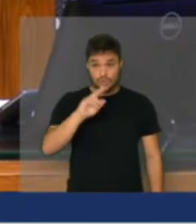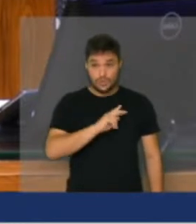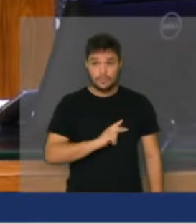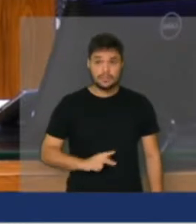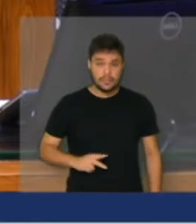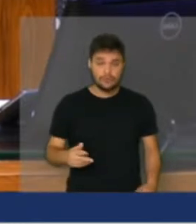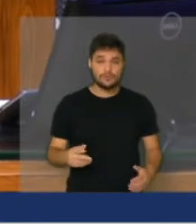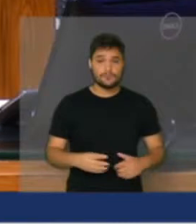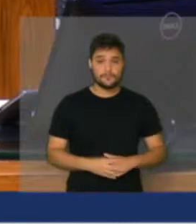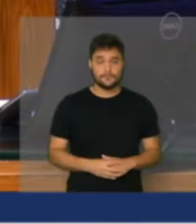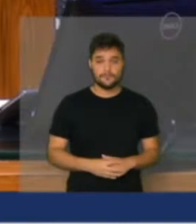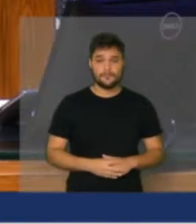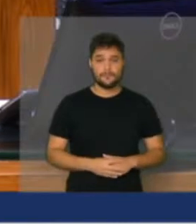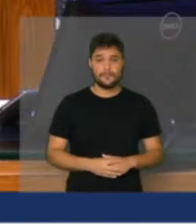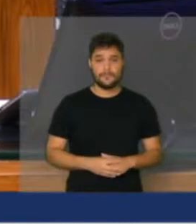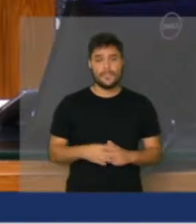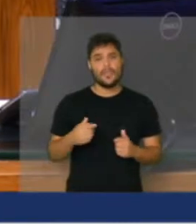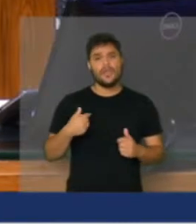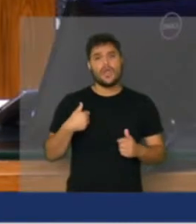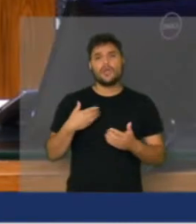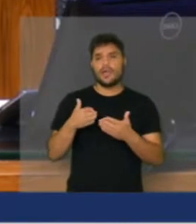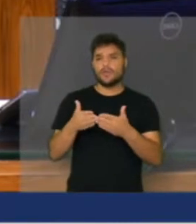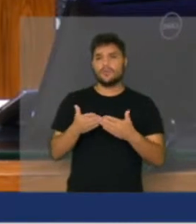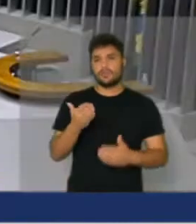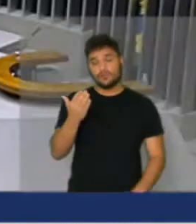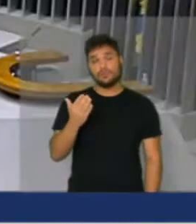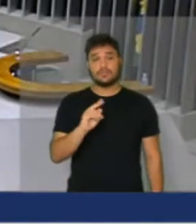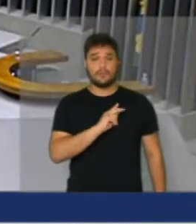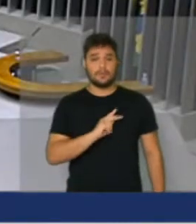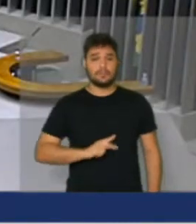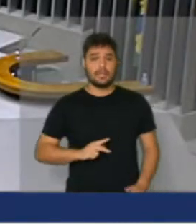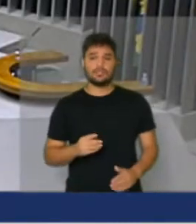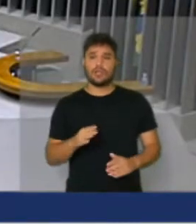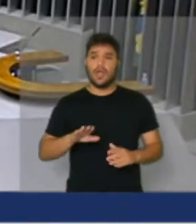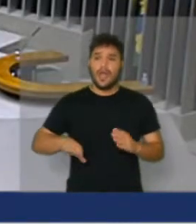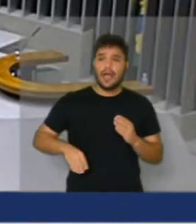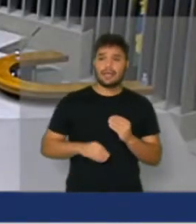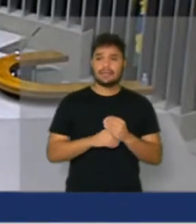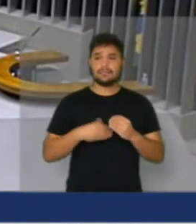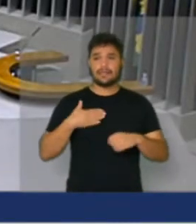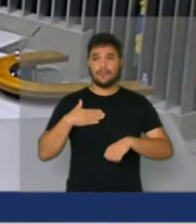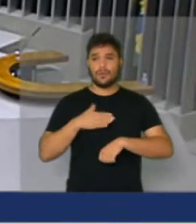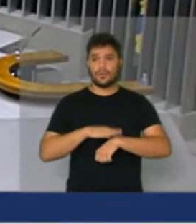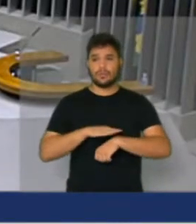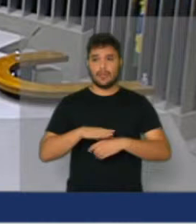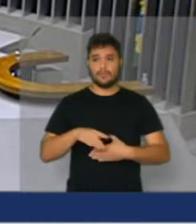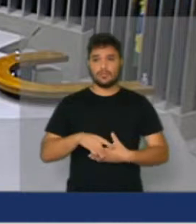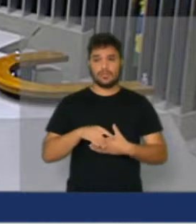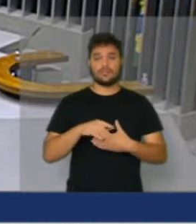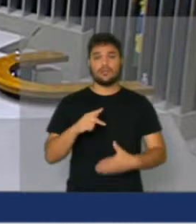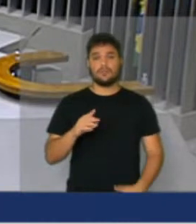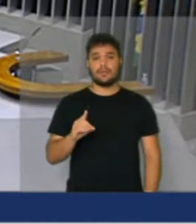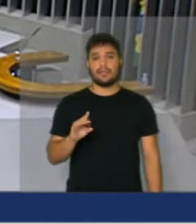PRESIDENTE... SOLICITAR A V.EXA. INCLUIR O TEMPO DE LÍDER DO PDT PARA QUE EU POSSA FAZER A MANIFESTAÇÃO DO PARTIDO .